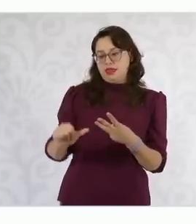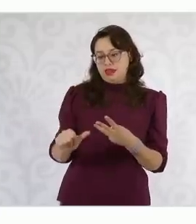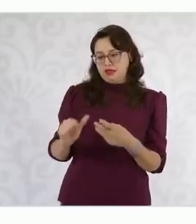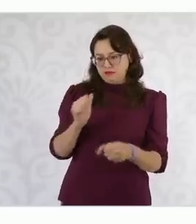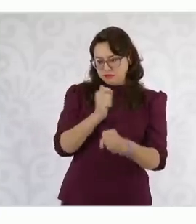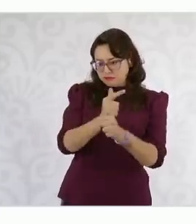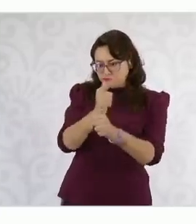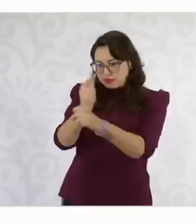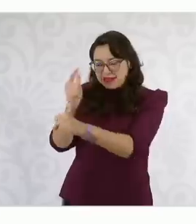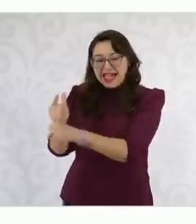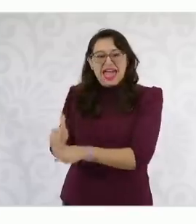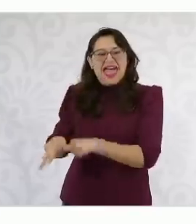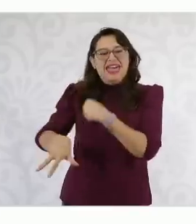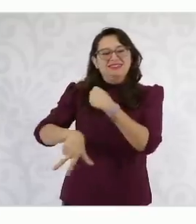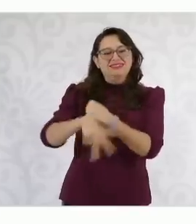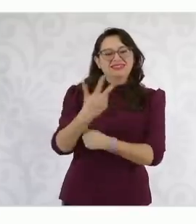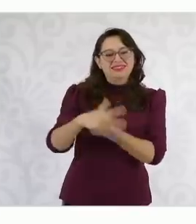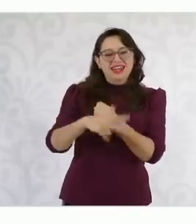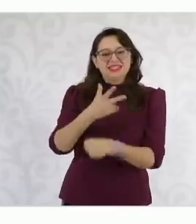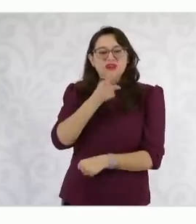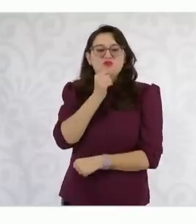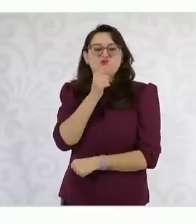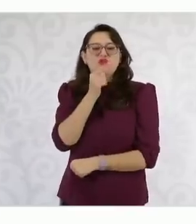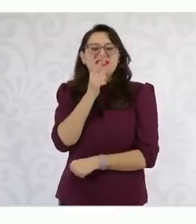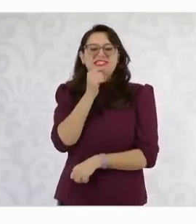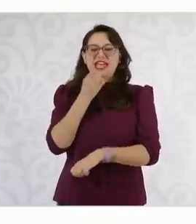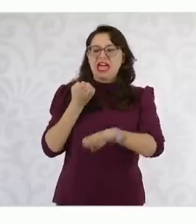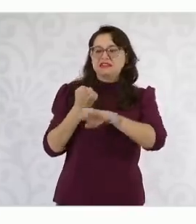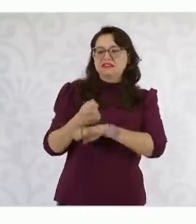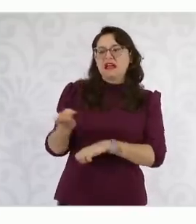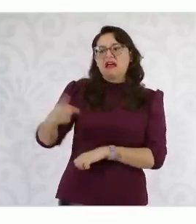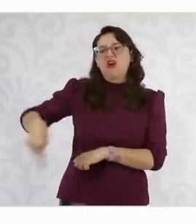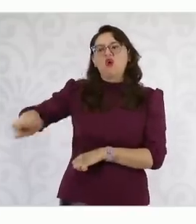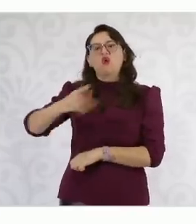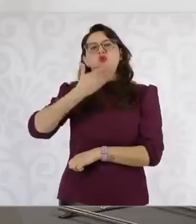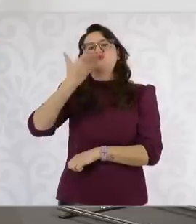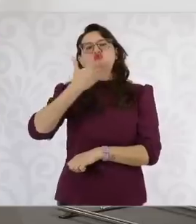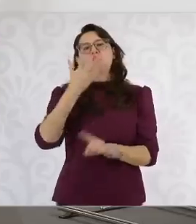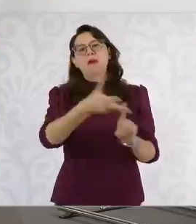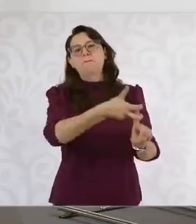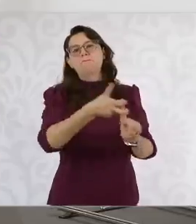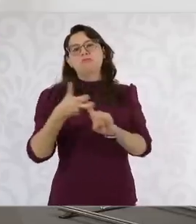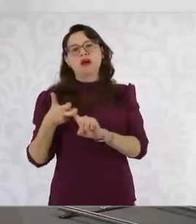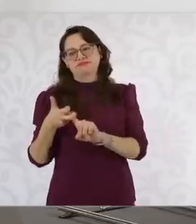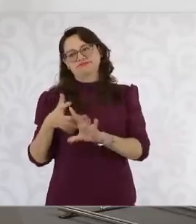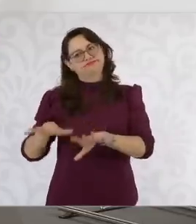estatales vinculados con el delito de desaparición forzada de personas como ya lo mencionó la